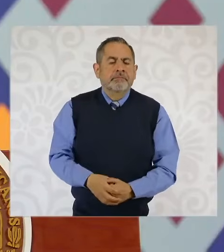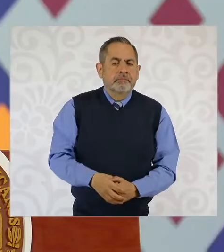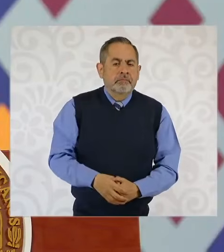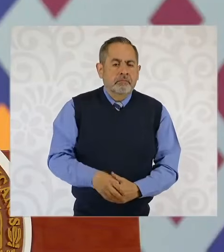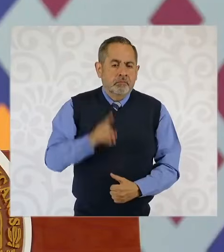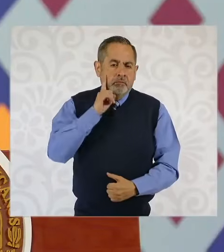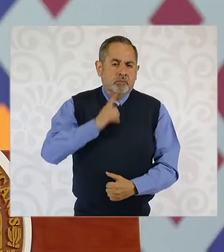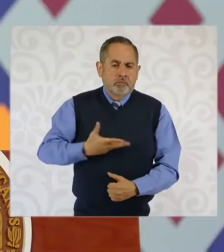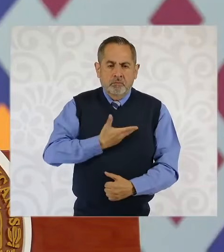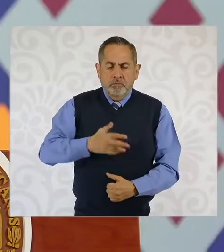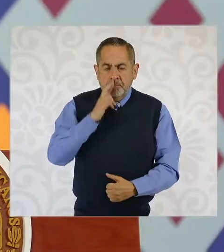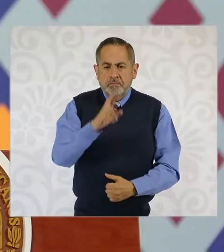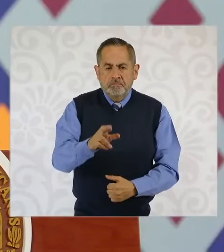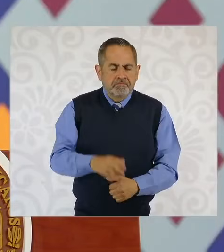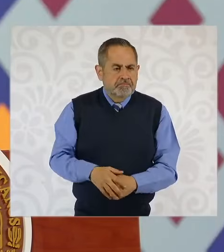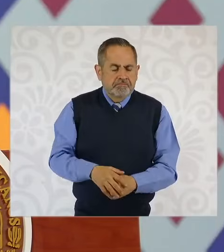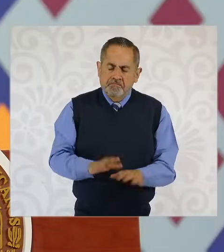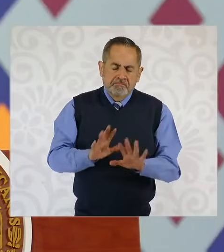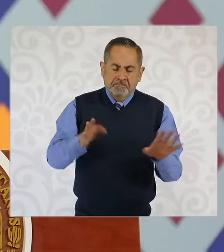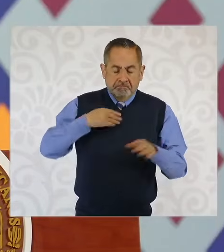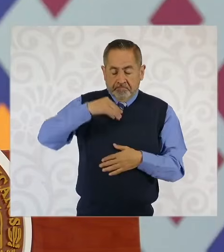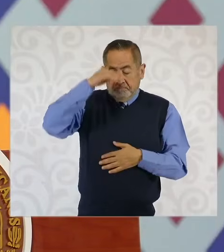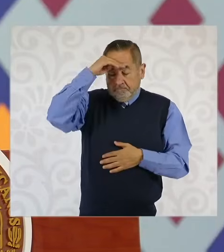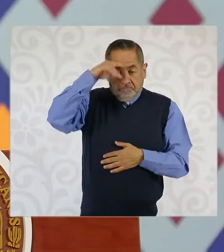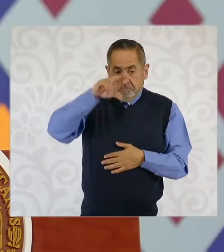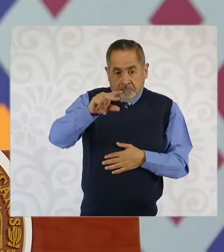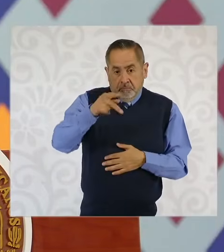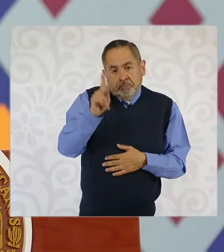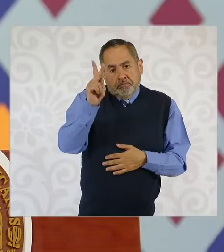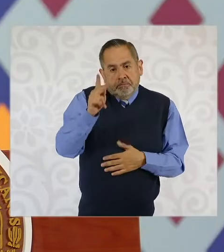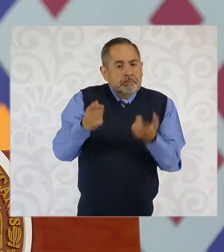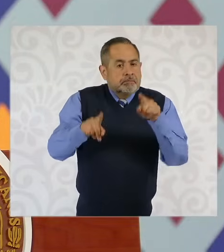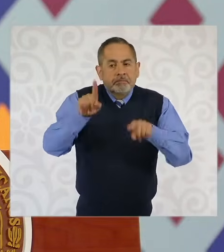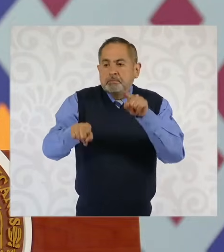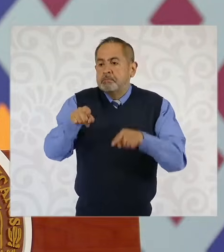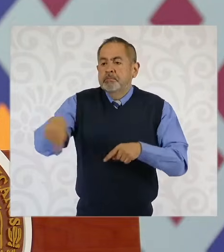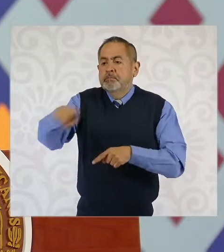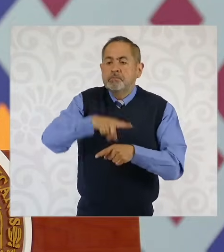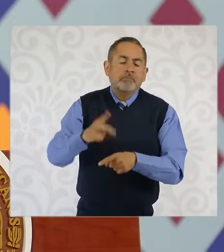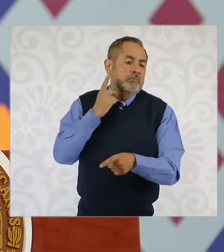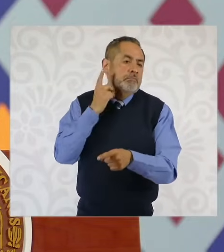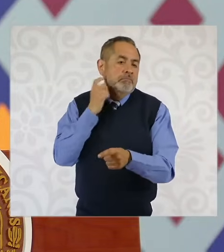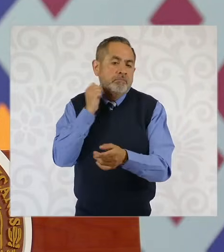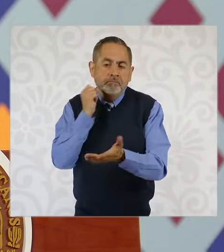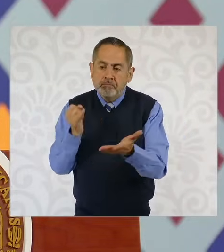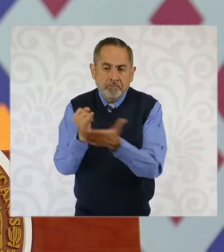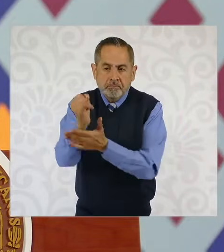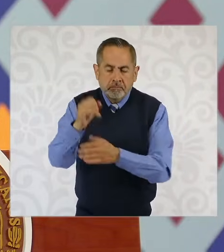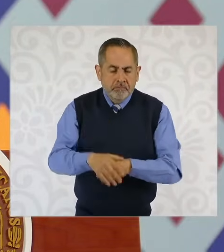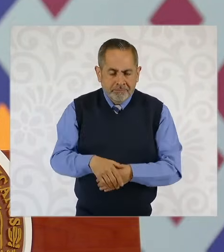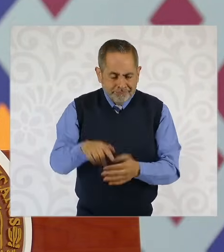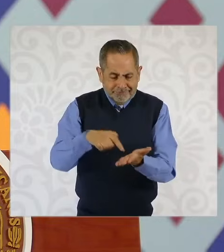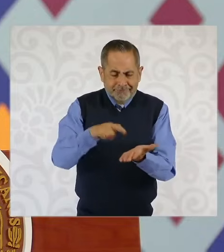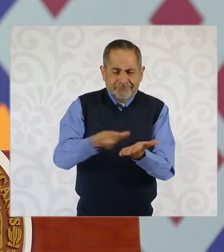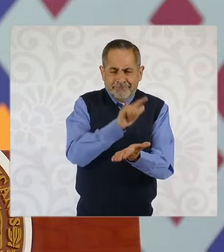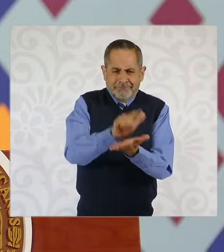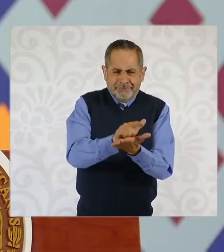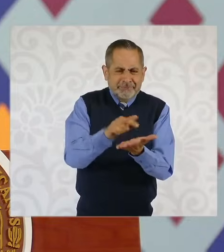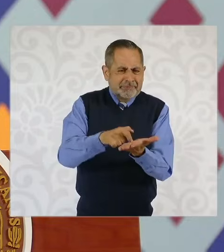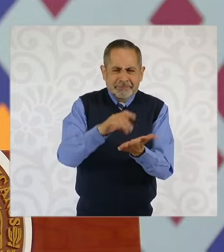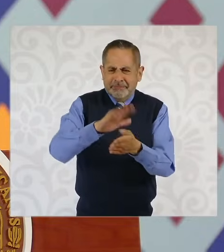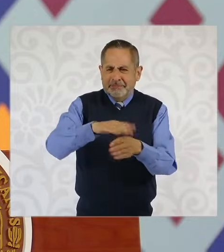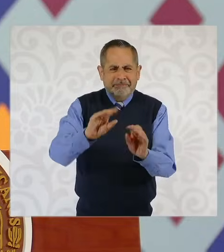A menos que lo decida así el congreso es muy clara la orientación de las leyes sec en particular en